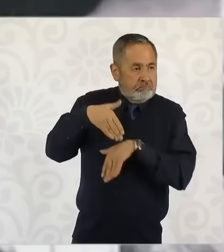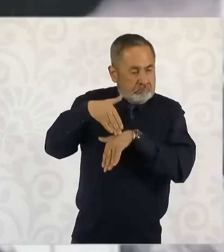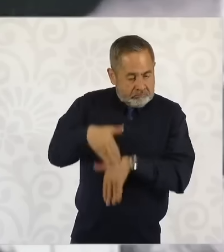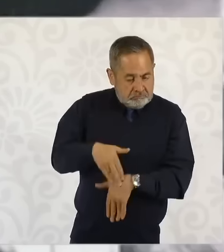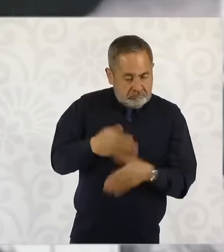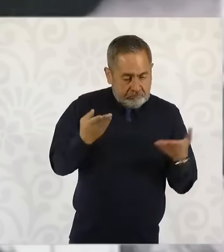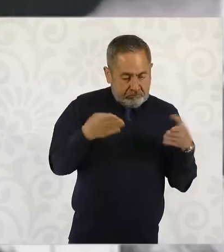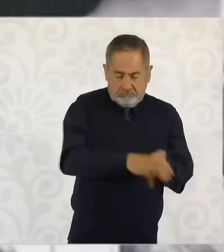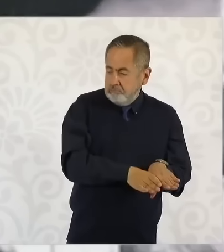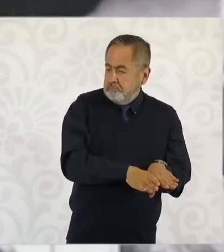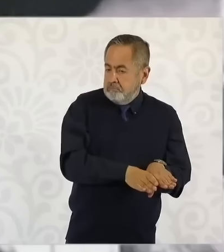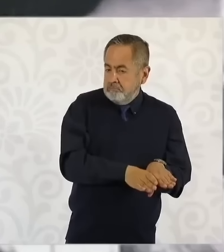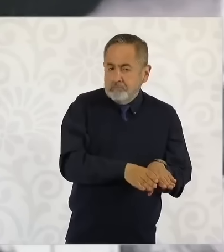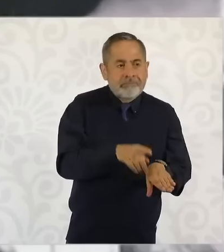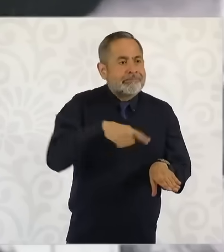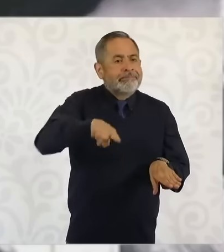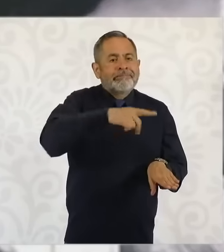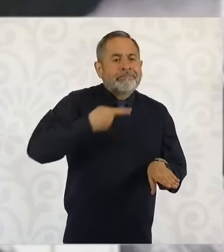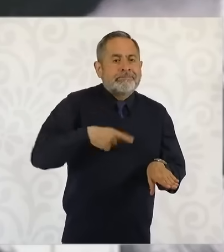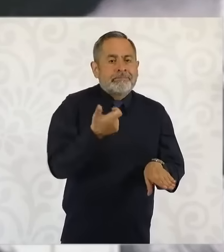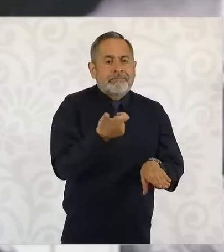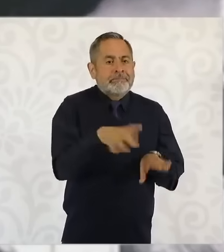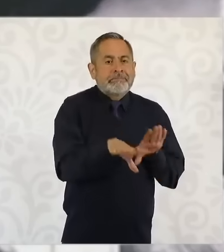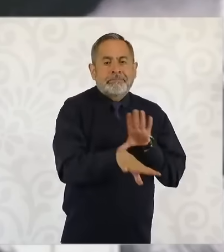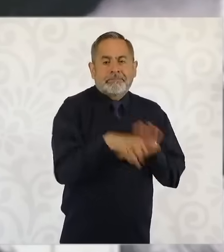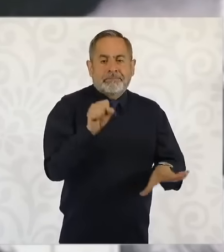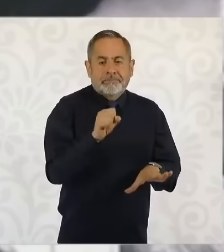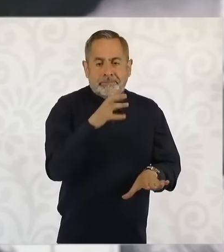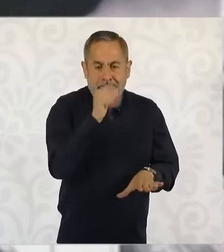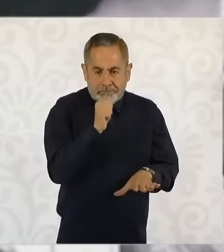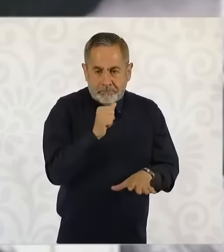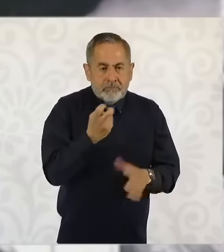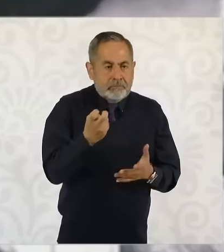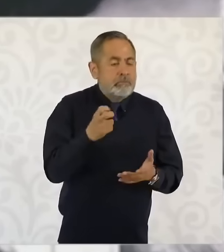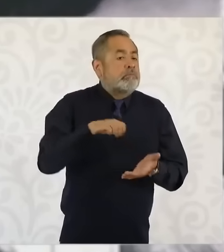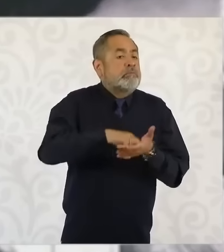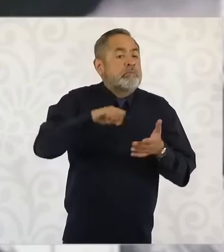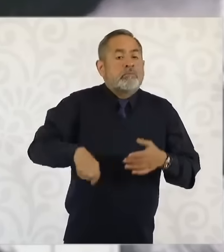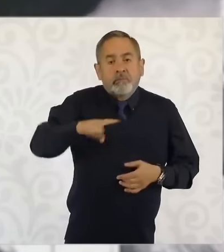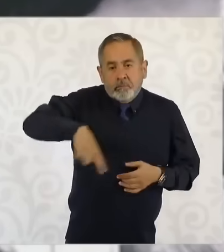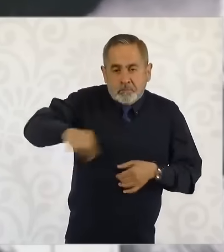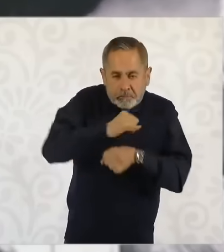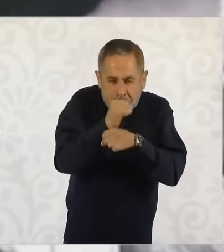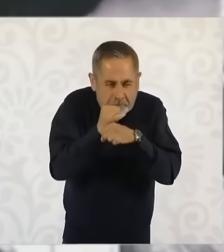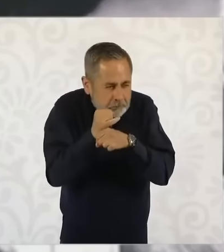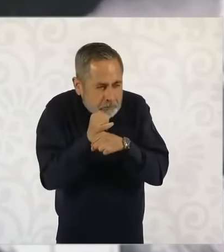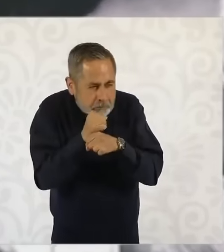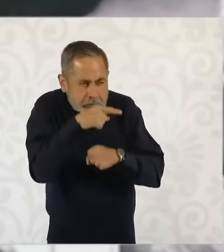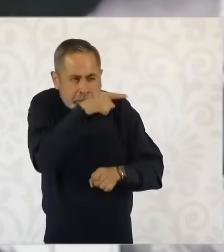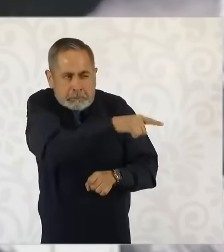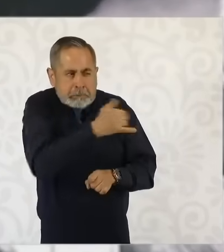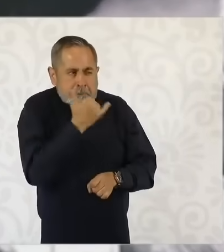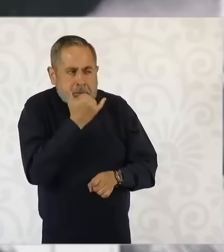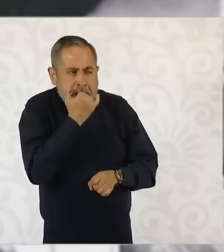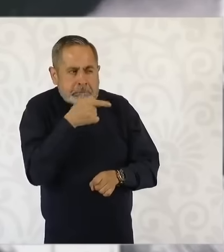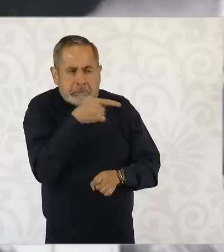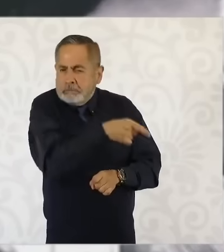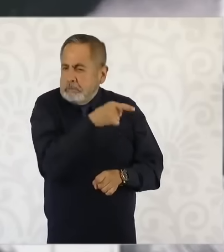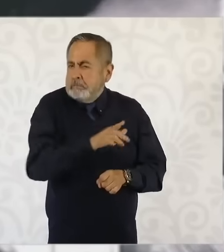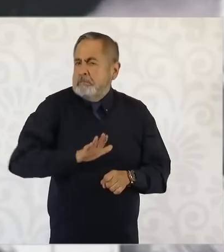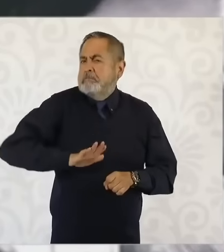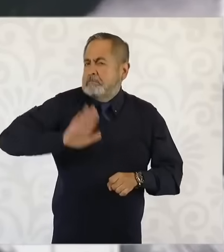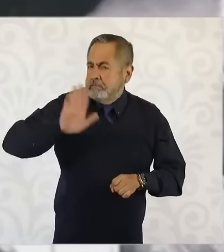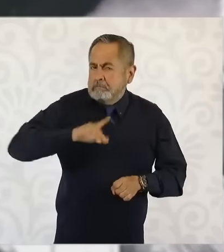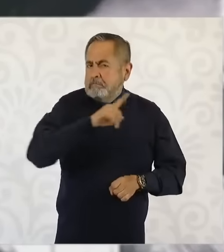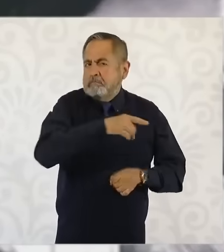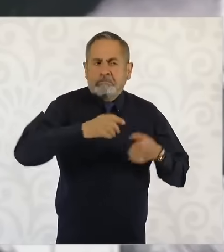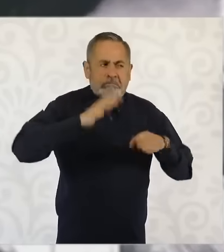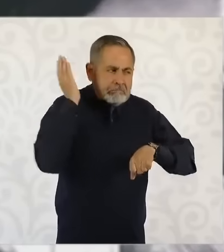al incorporar sujetos personas físicas y morales a la lista de personas bloqueadas este este esta